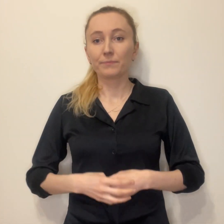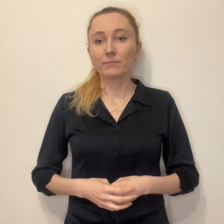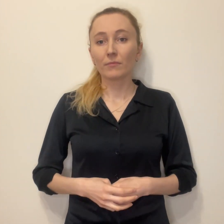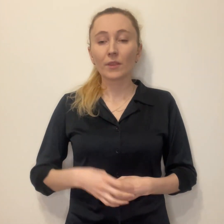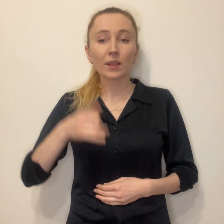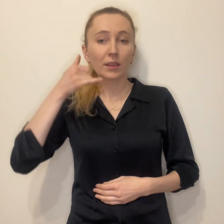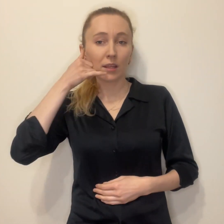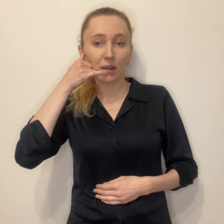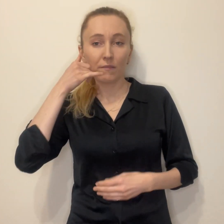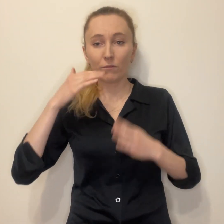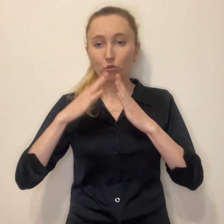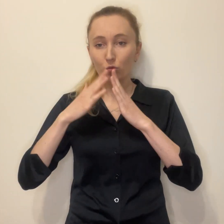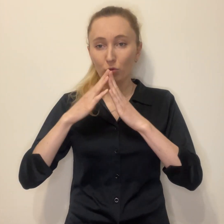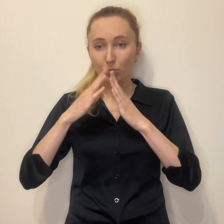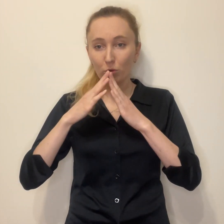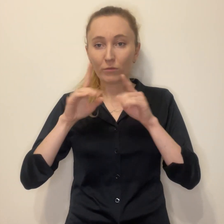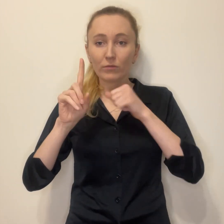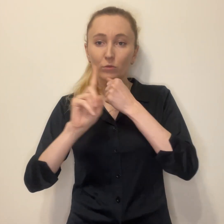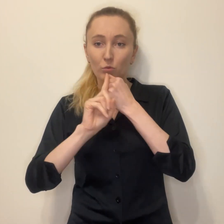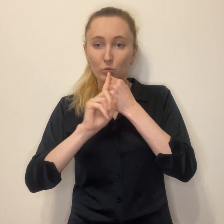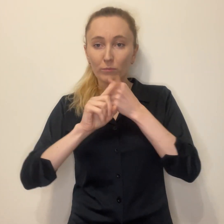pod numerem telefonu